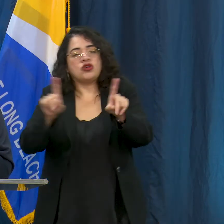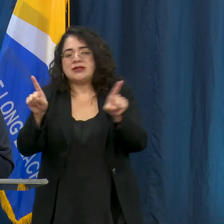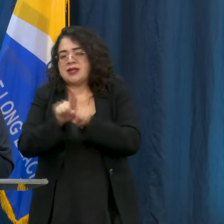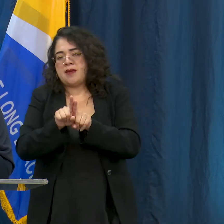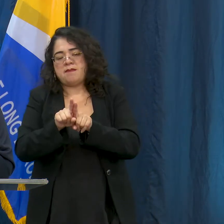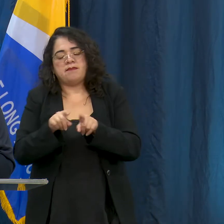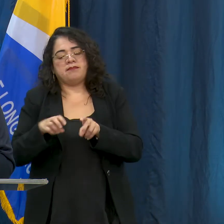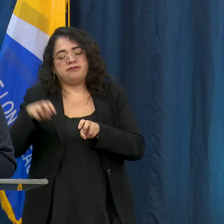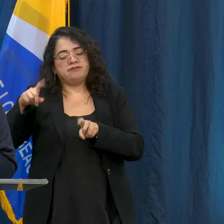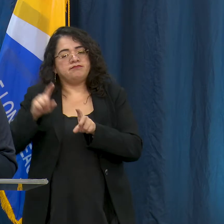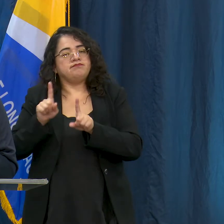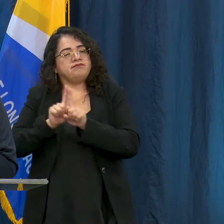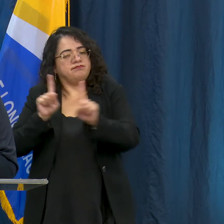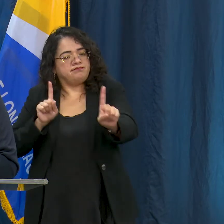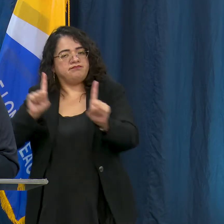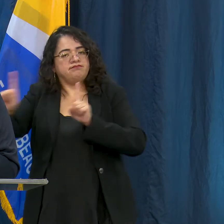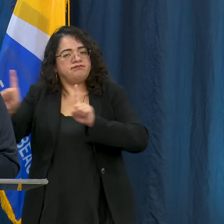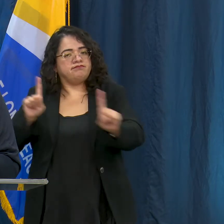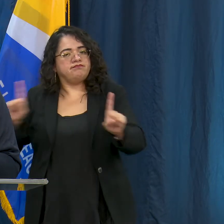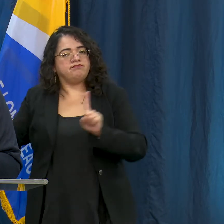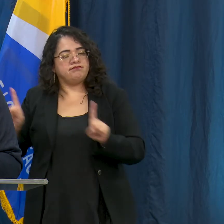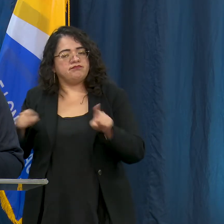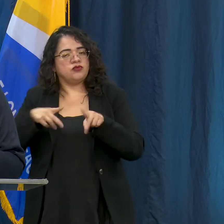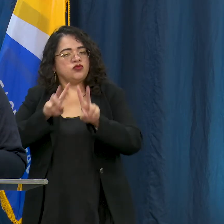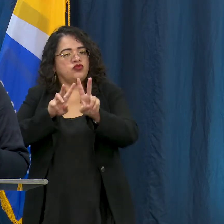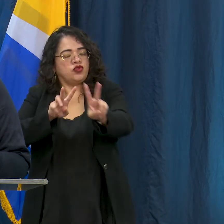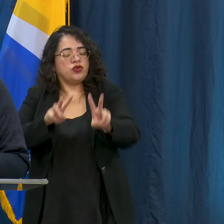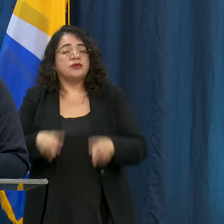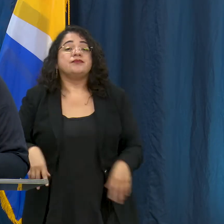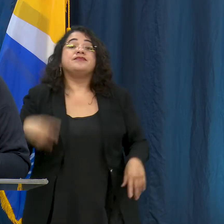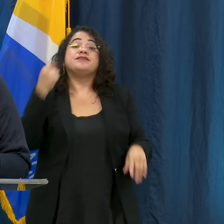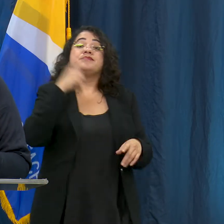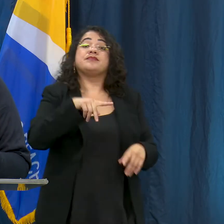servicios servicios de cuidado personal como tratamiento para la cara como